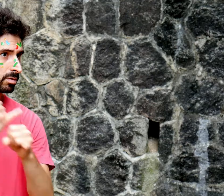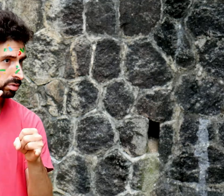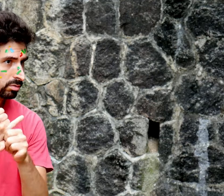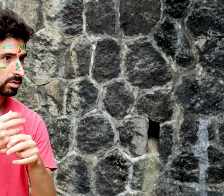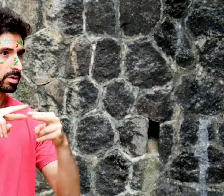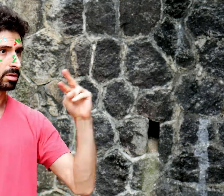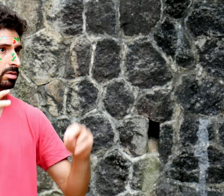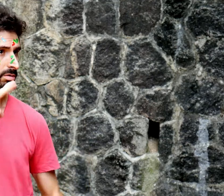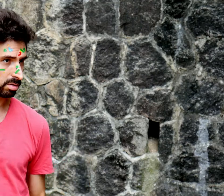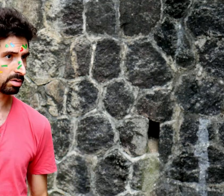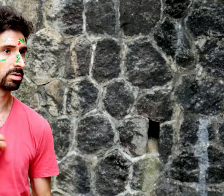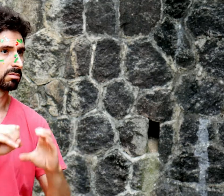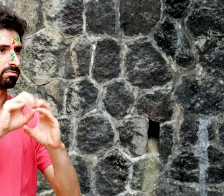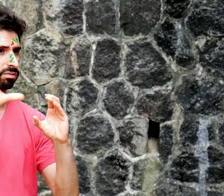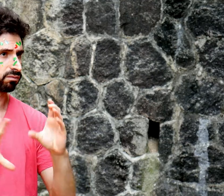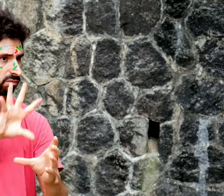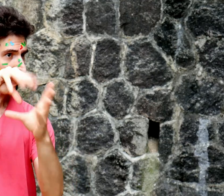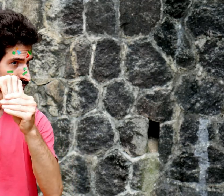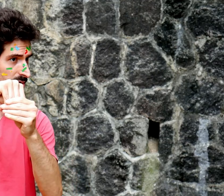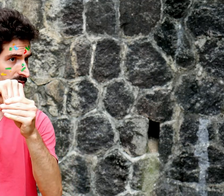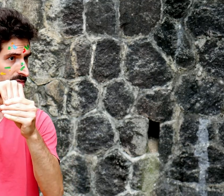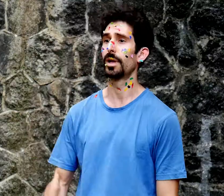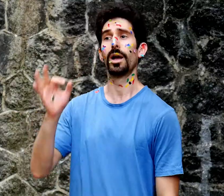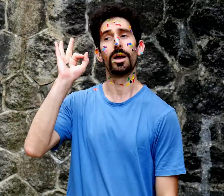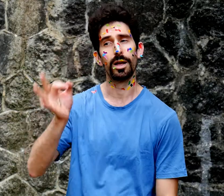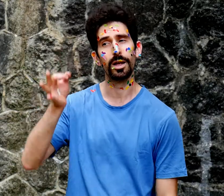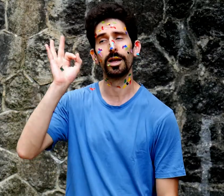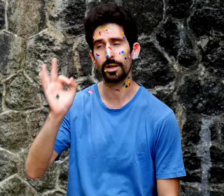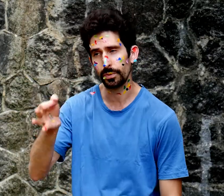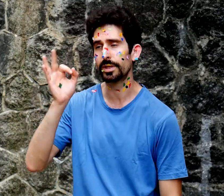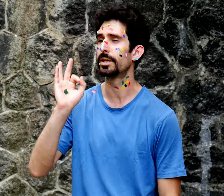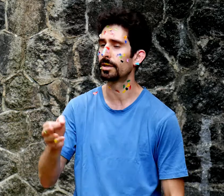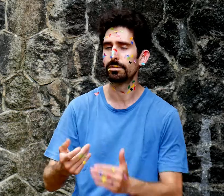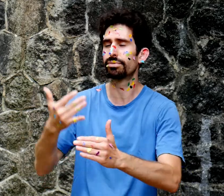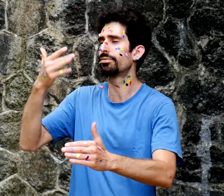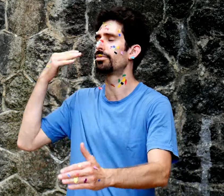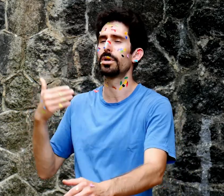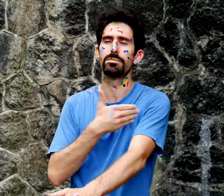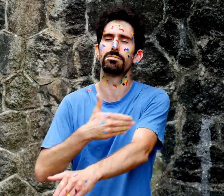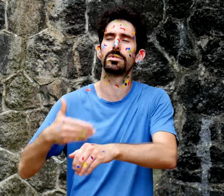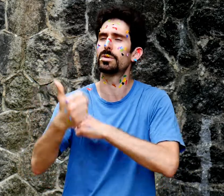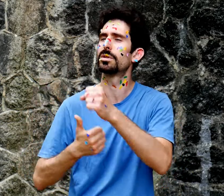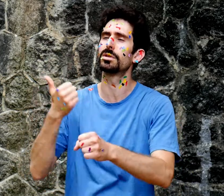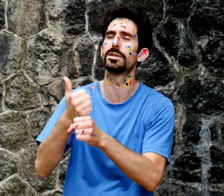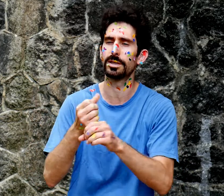Ah bon ? On a des virus dans notre ADN ?! Eeeeeeh oui ! Depuis des millions d'années,